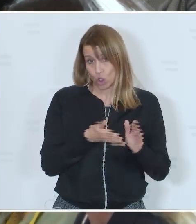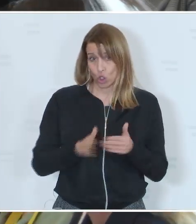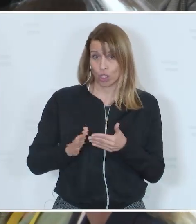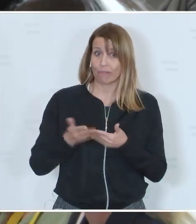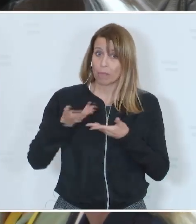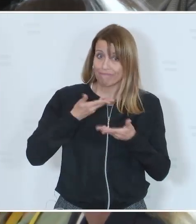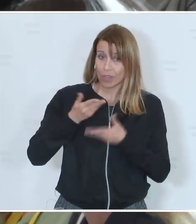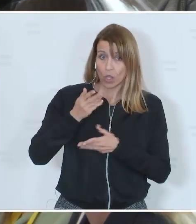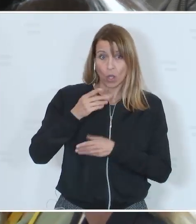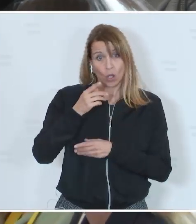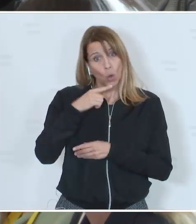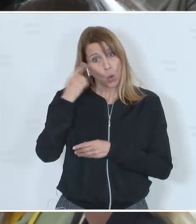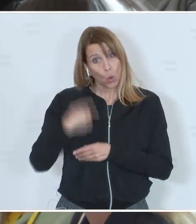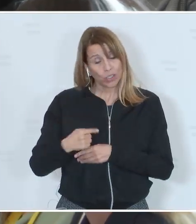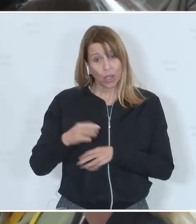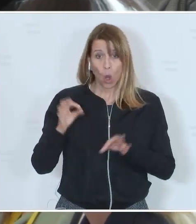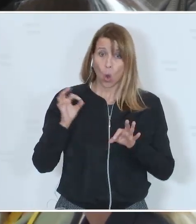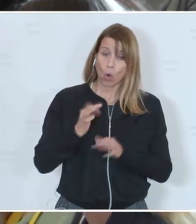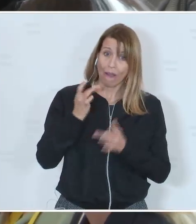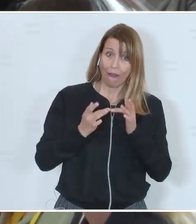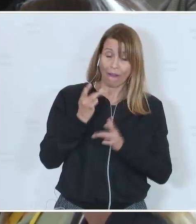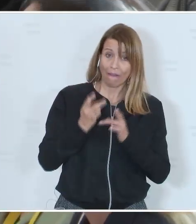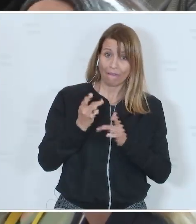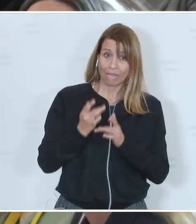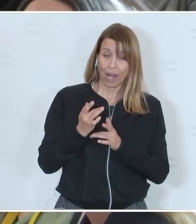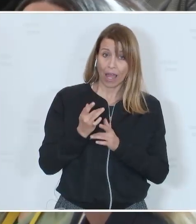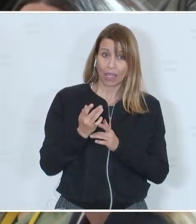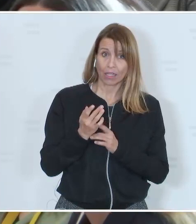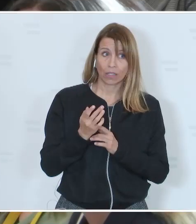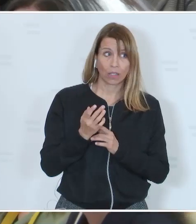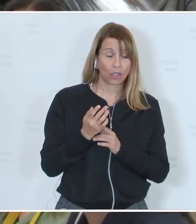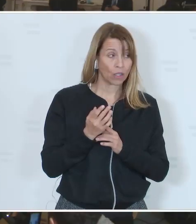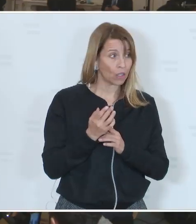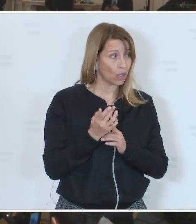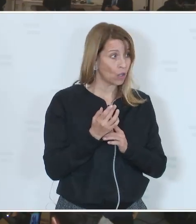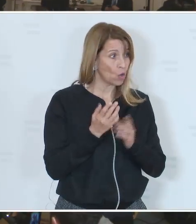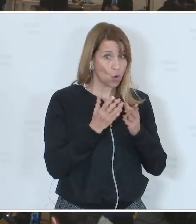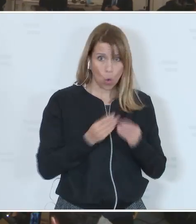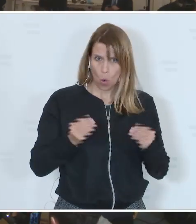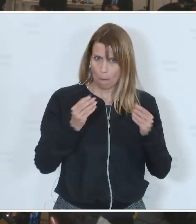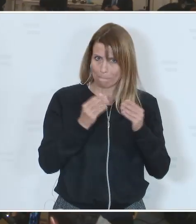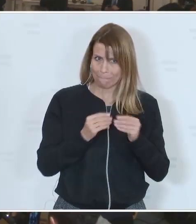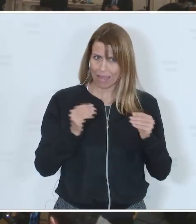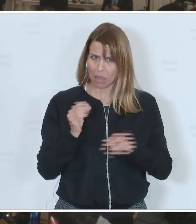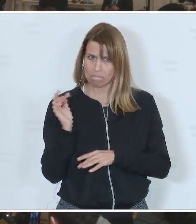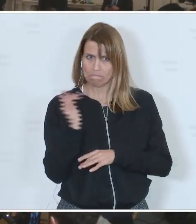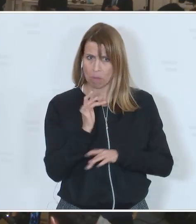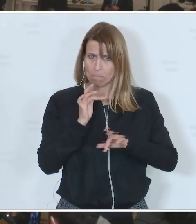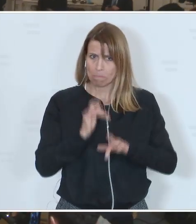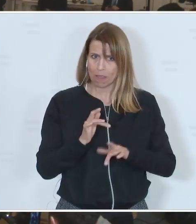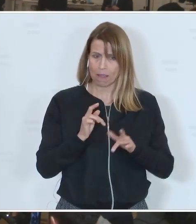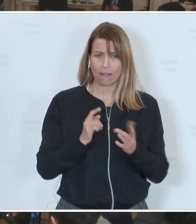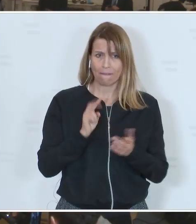die Rumänen ein Veto ein wegen Schengen? Können Sie uns da was sagen dazu?